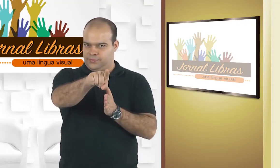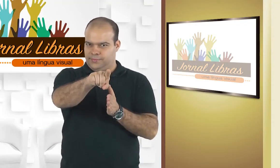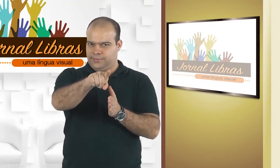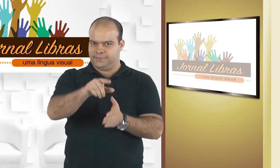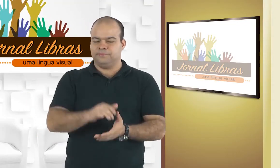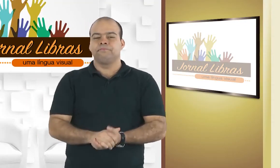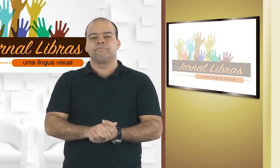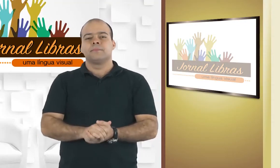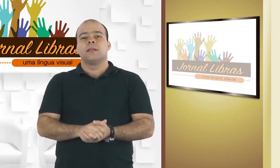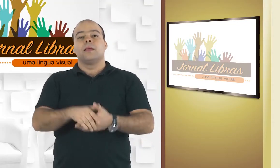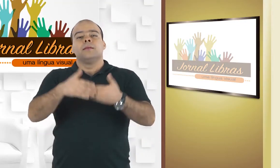então